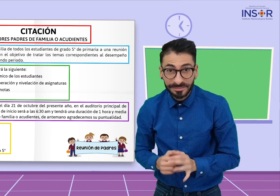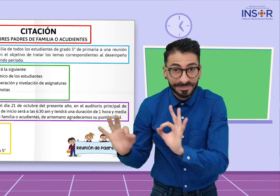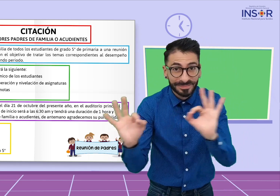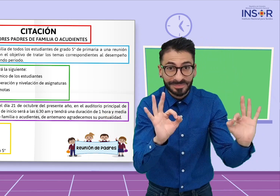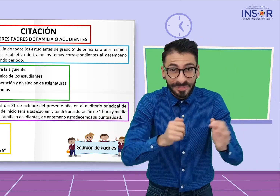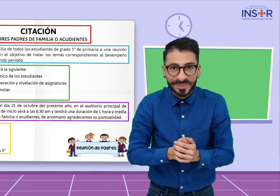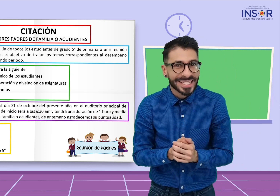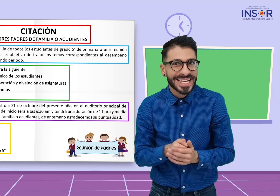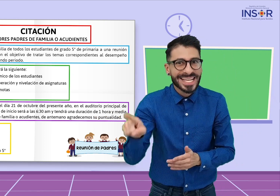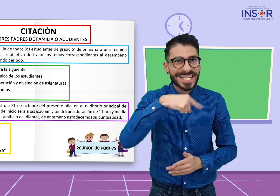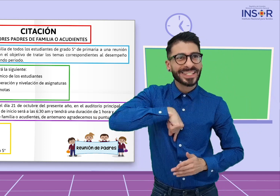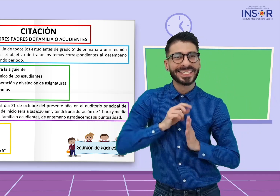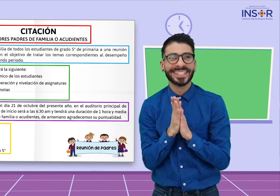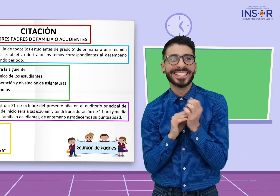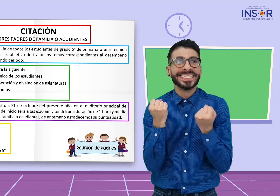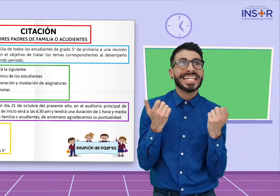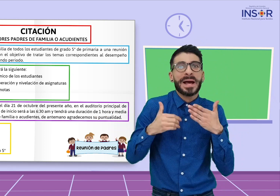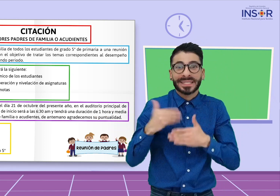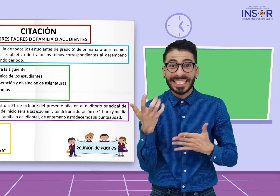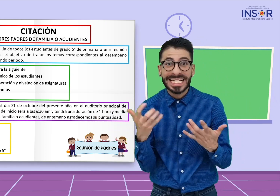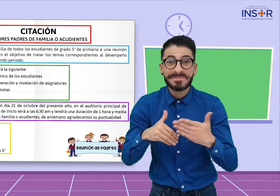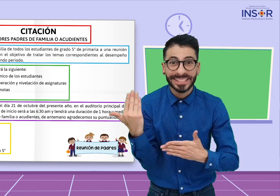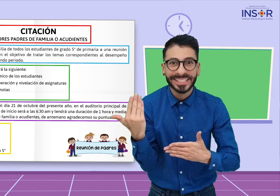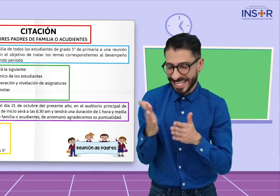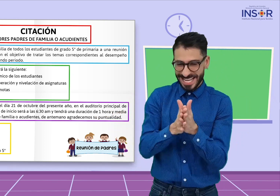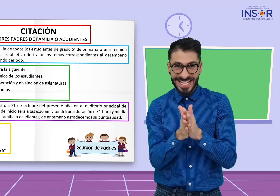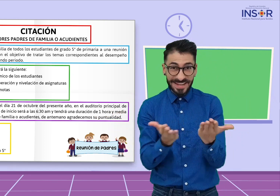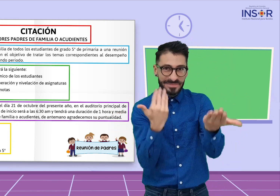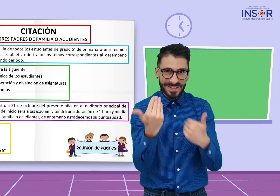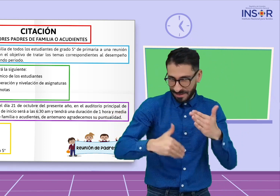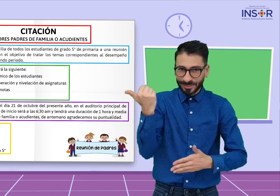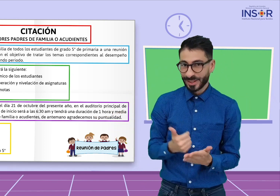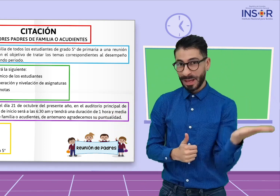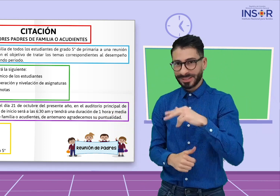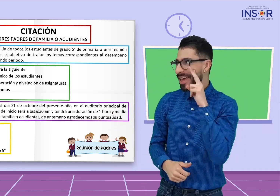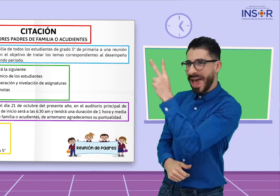Muy bien. ¿Están ansiosos por empezar? Bueno, comencemos.